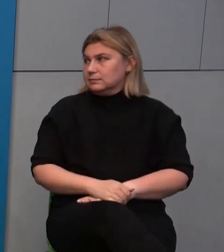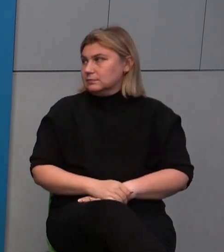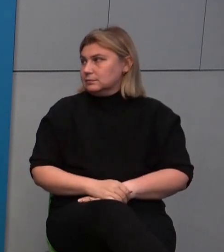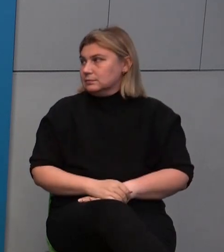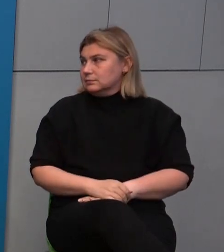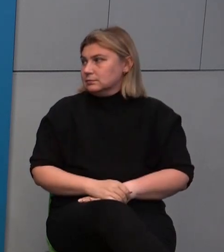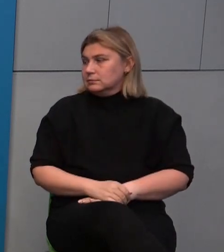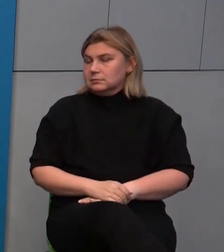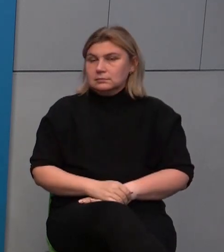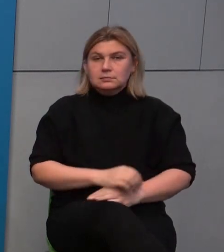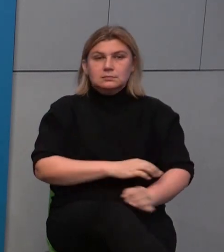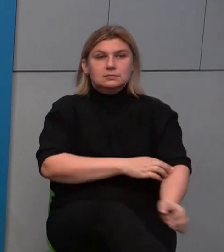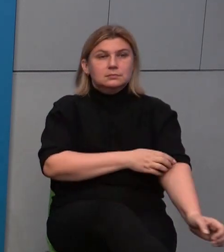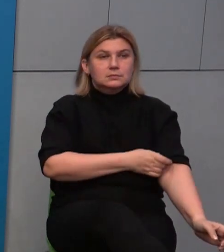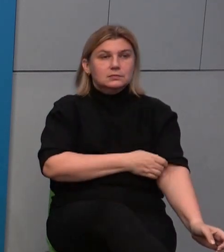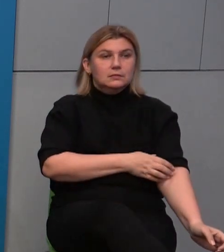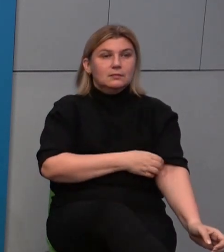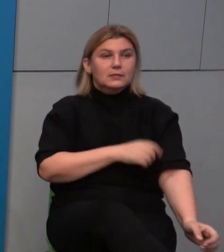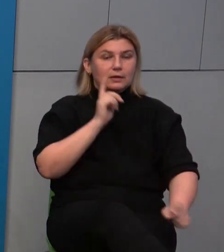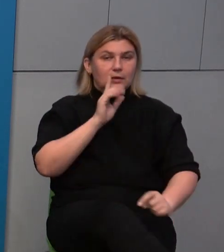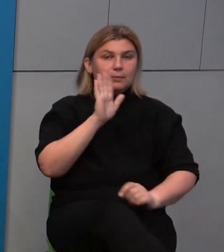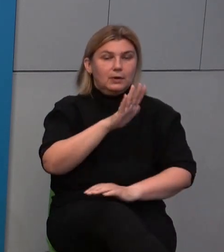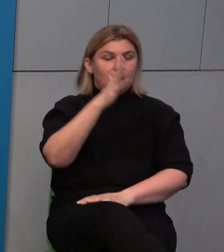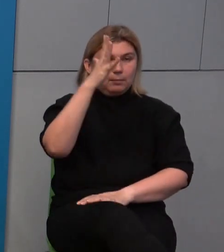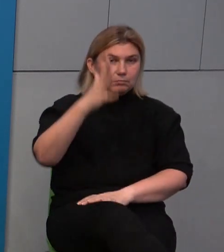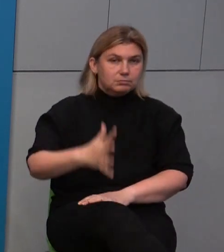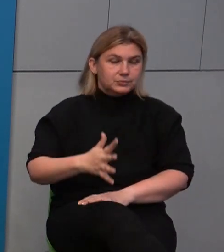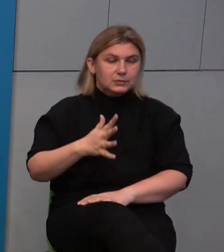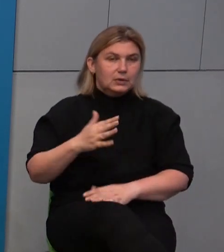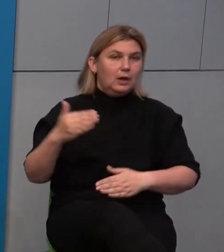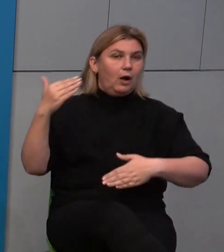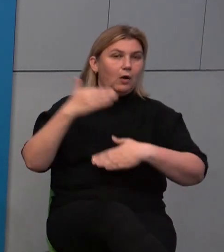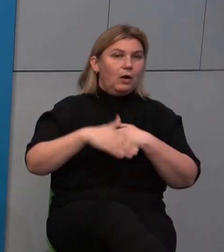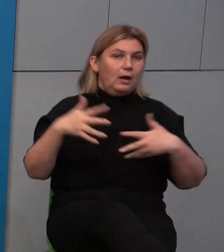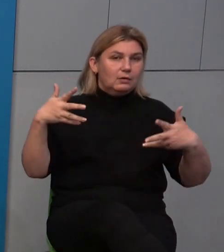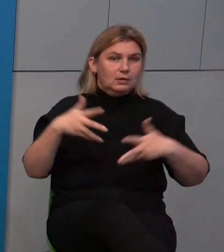Naprawdę on miał same piątki i nie podszedł do żadnych końcowych egzaminów.